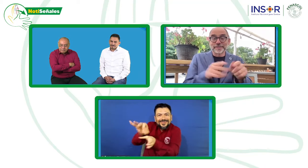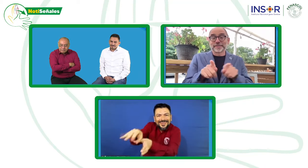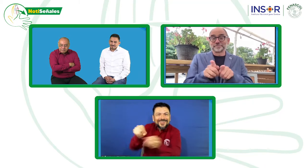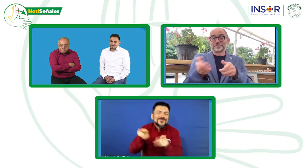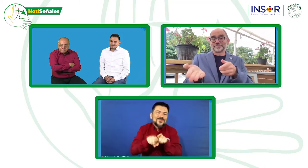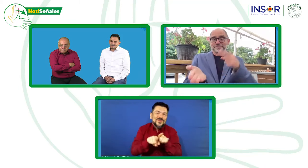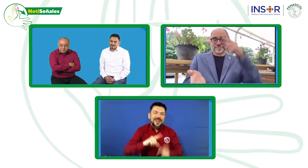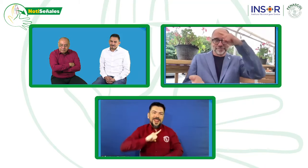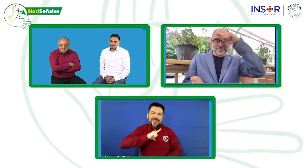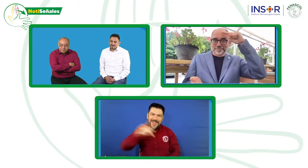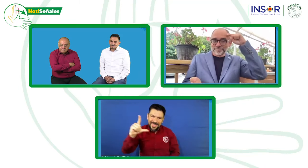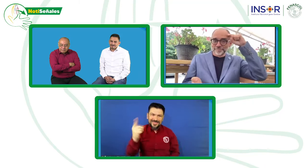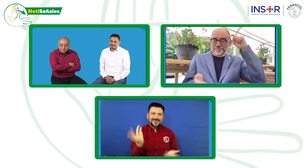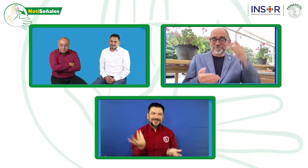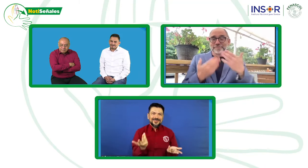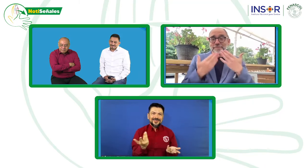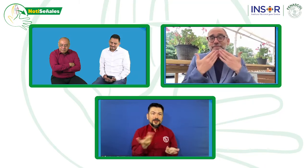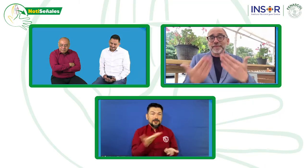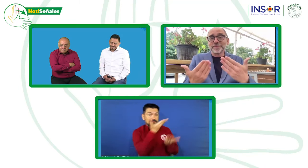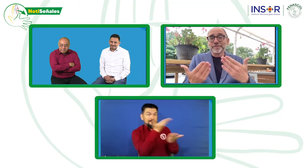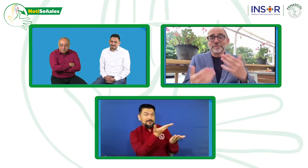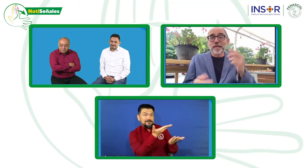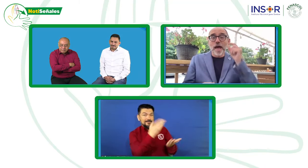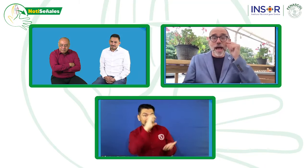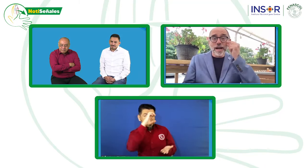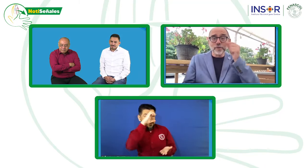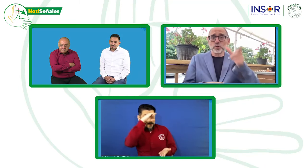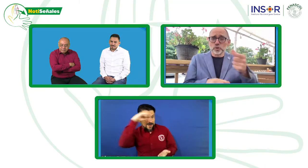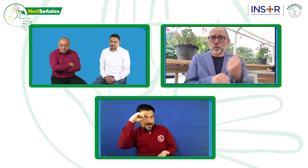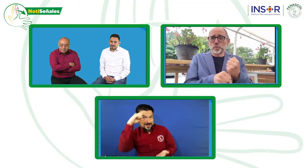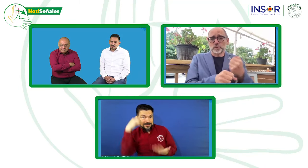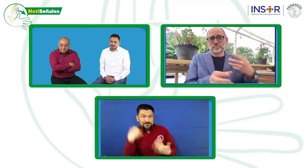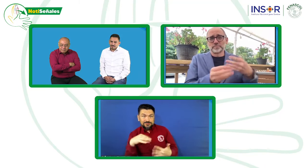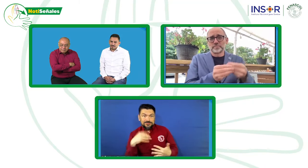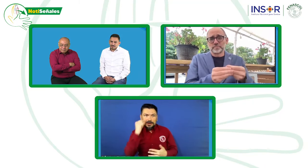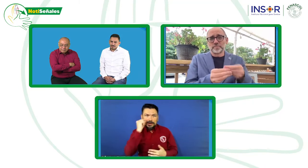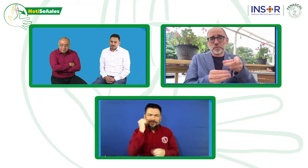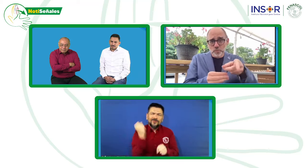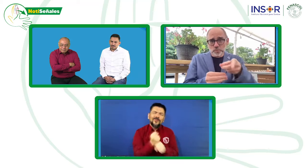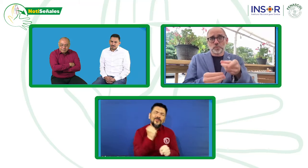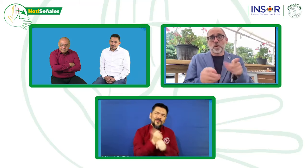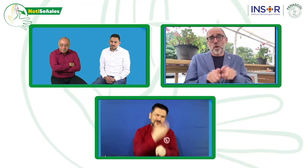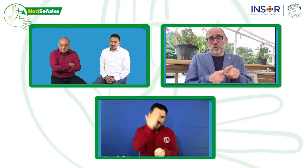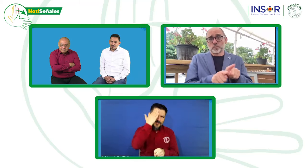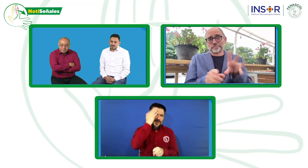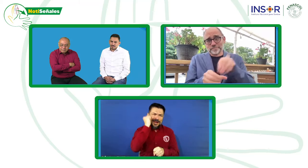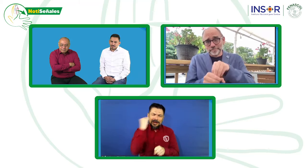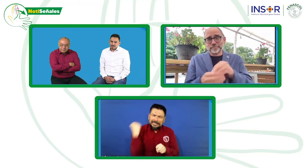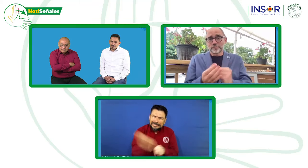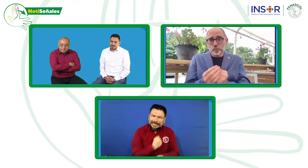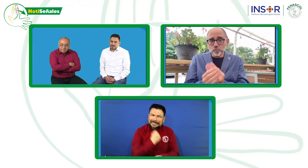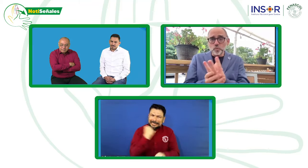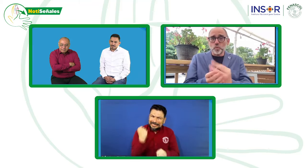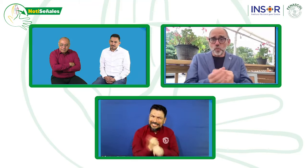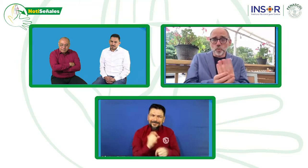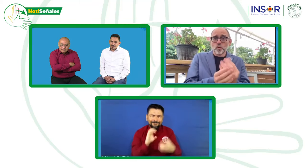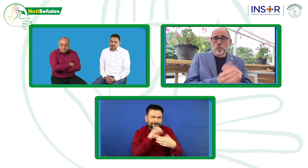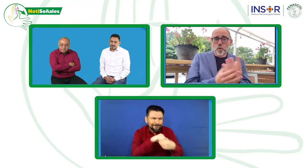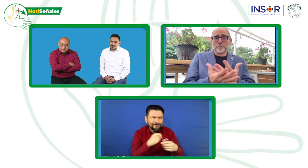y que florezca nuestra juventud, florezcan esta clase de liderazgos como lo